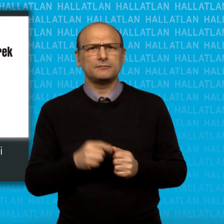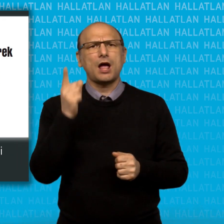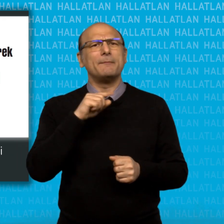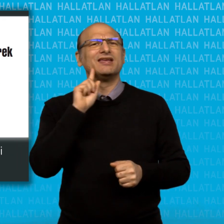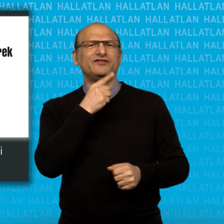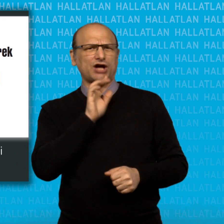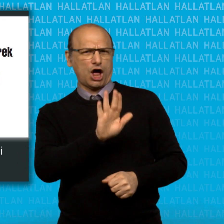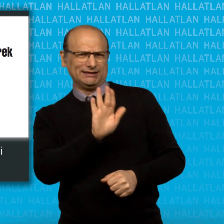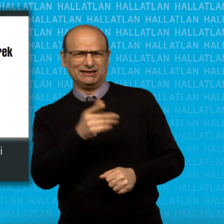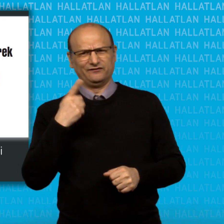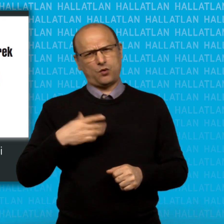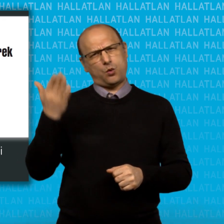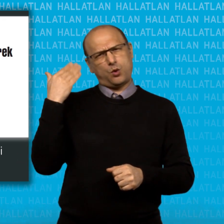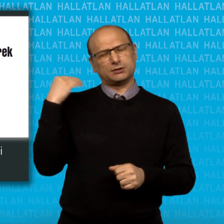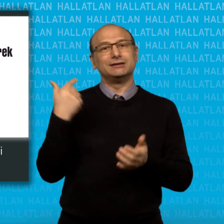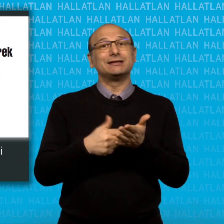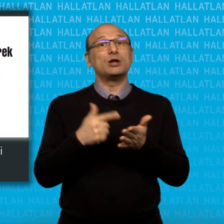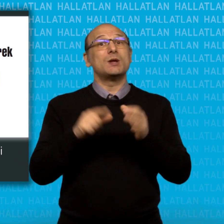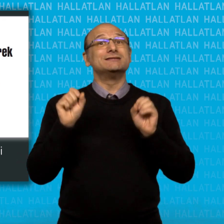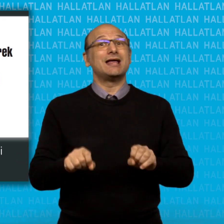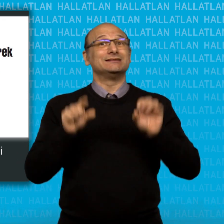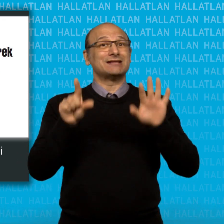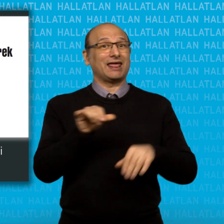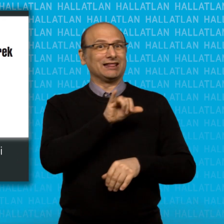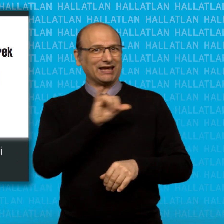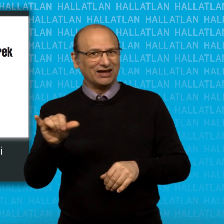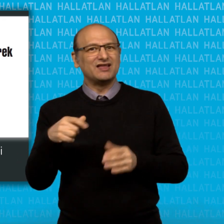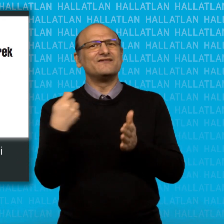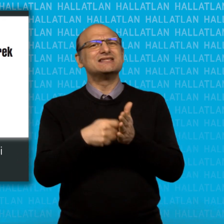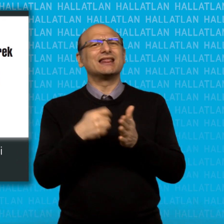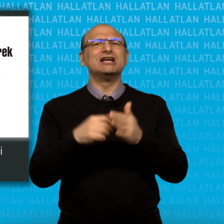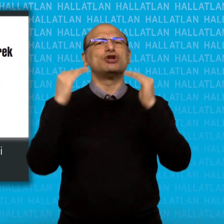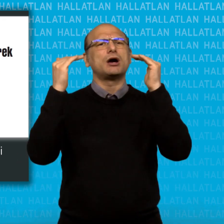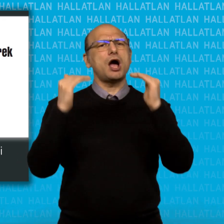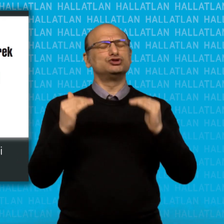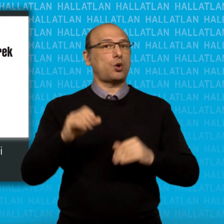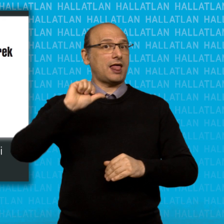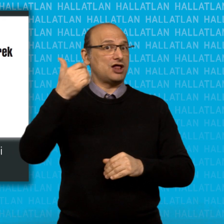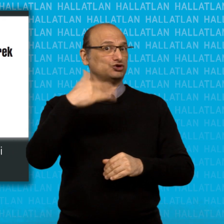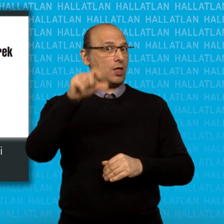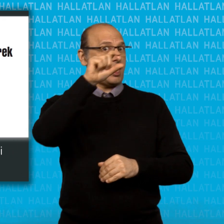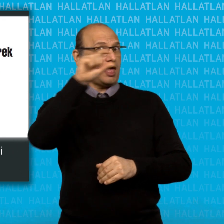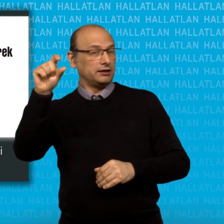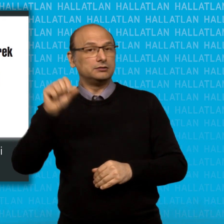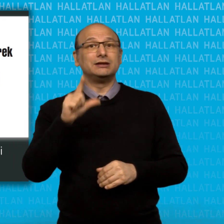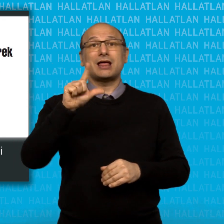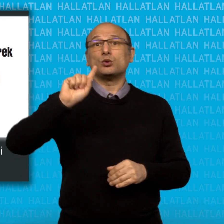A Fradi a 2017-es fizetési rangsorban is éllovas,